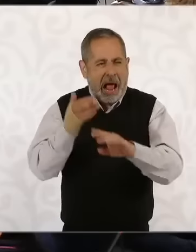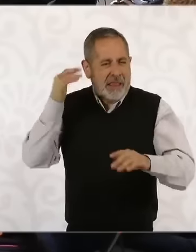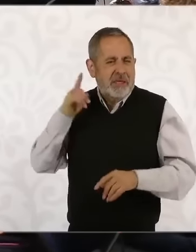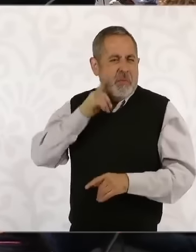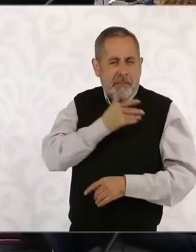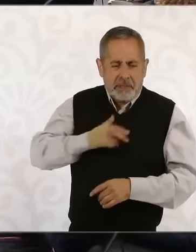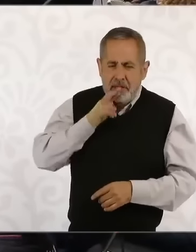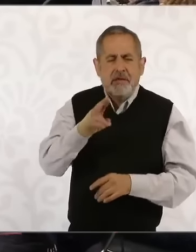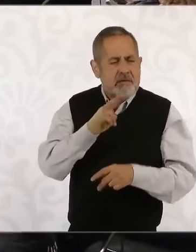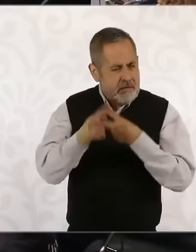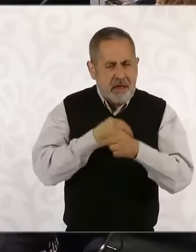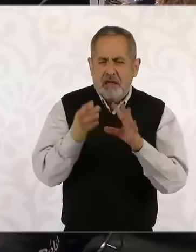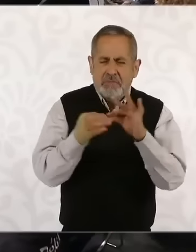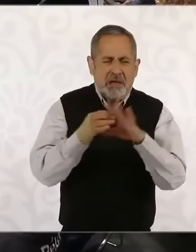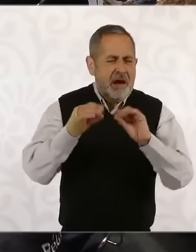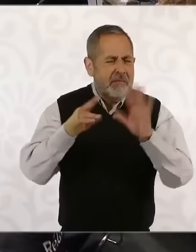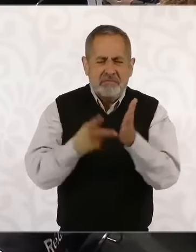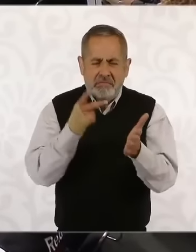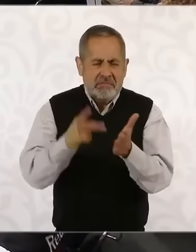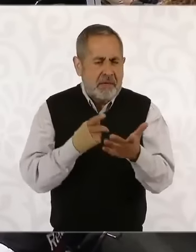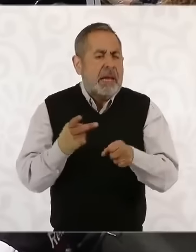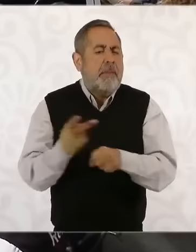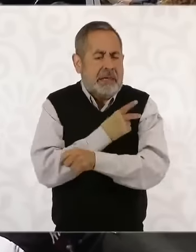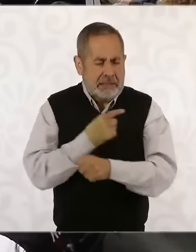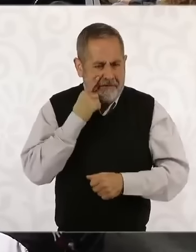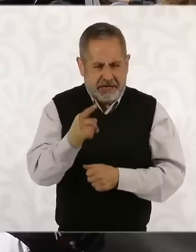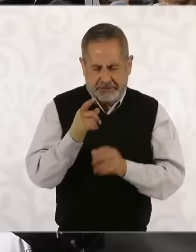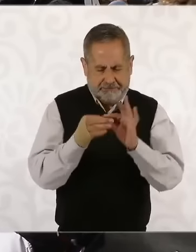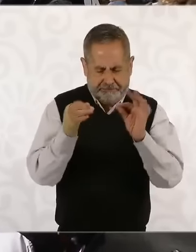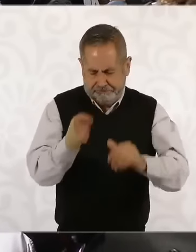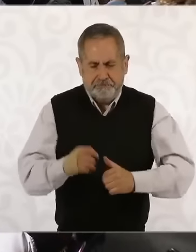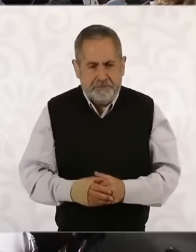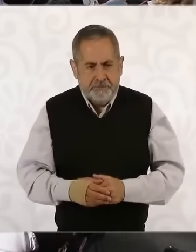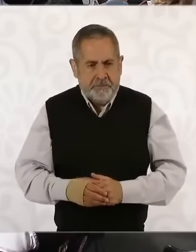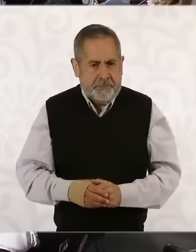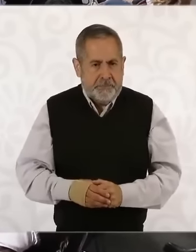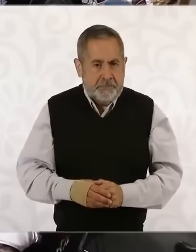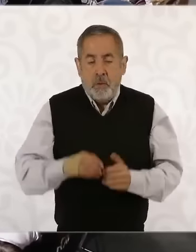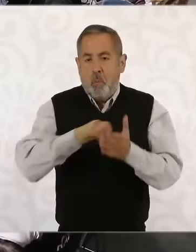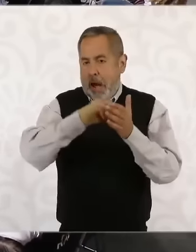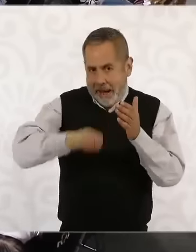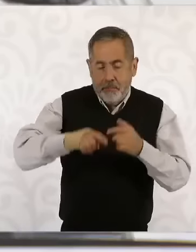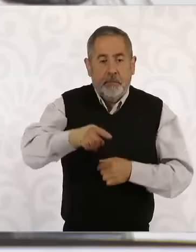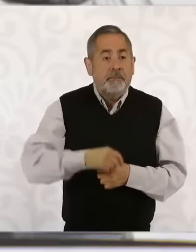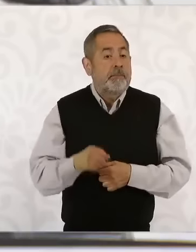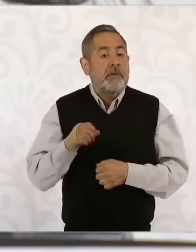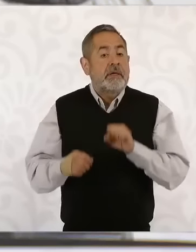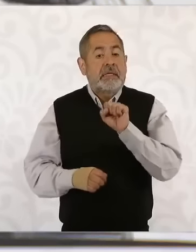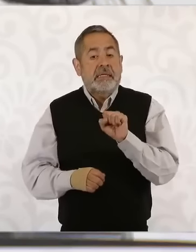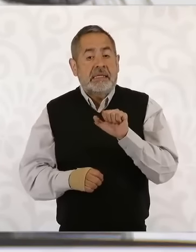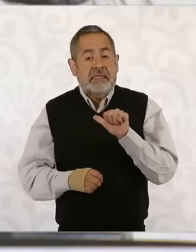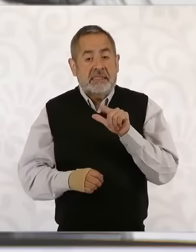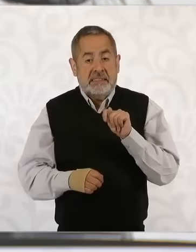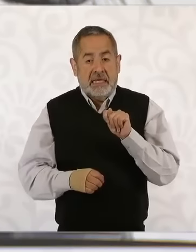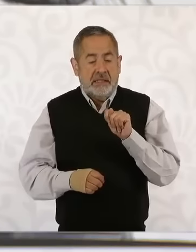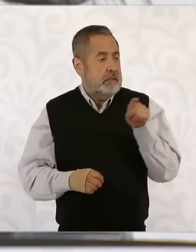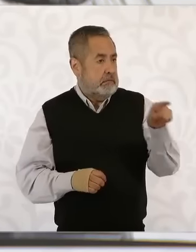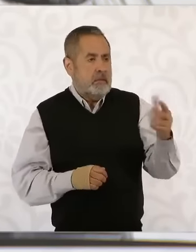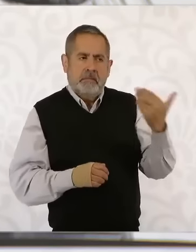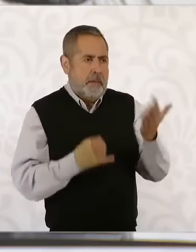aquí en varias ocasiones. ¿Qué ocurre hasta ahora? Cuando el SAT pretende cobrar un crédito fiscal,